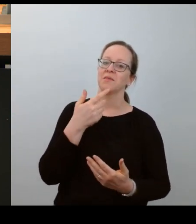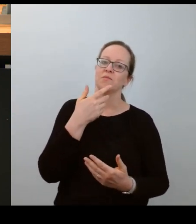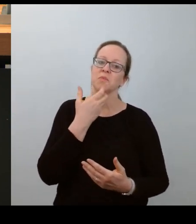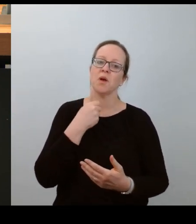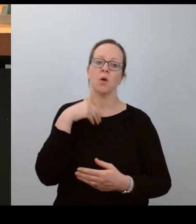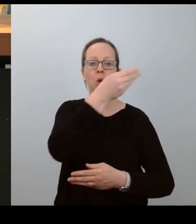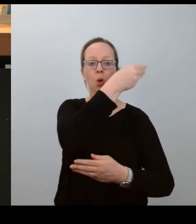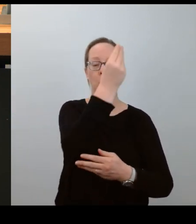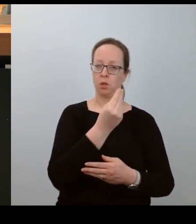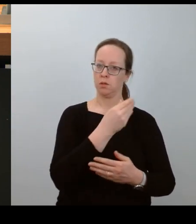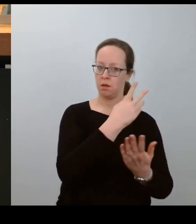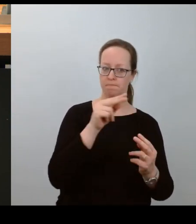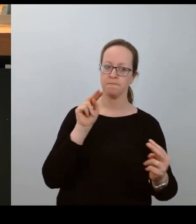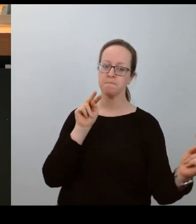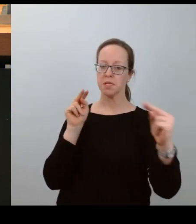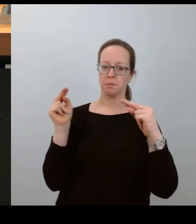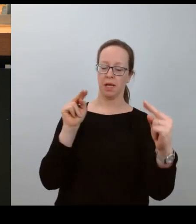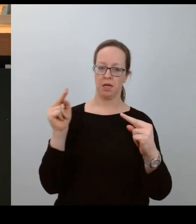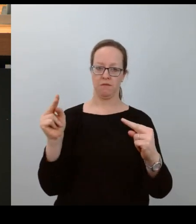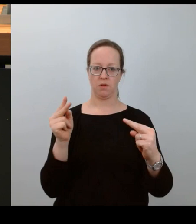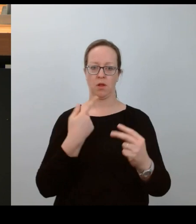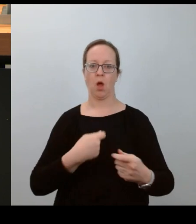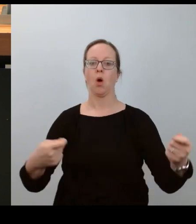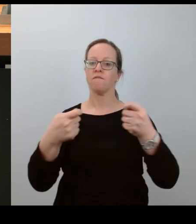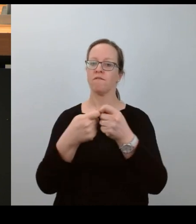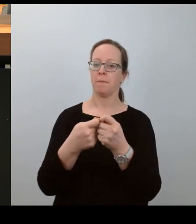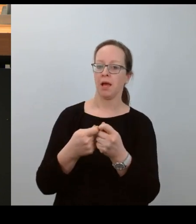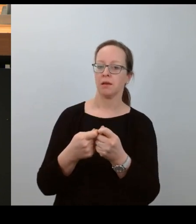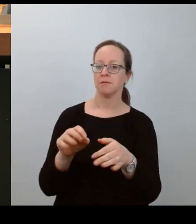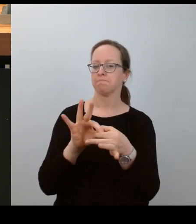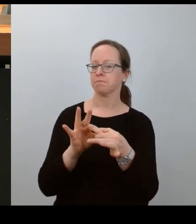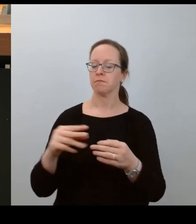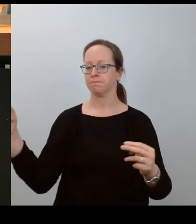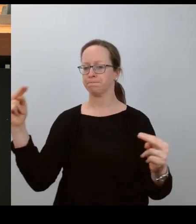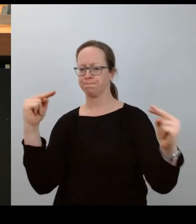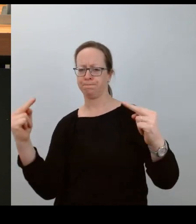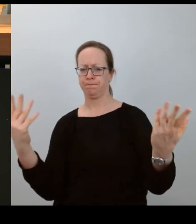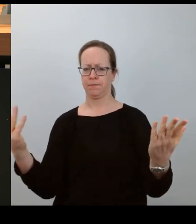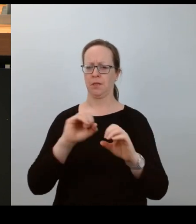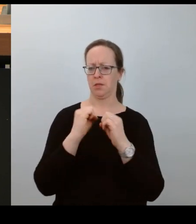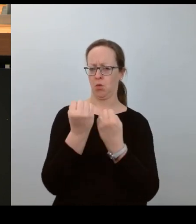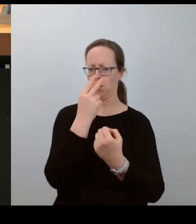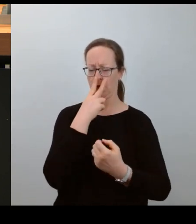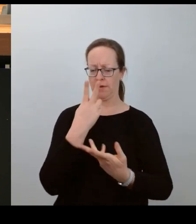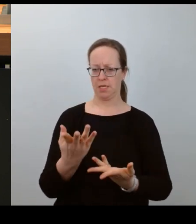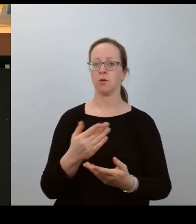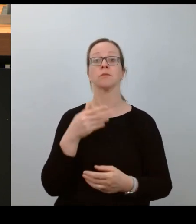ungelösten Probleme darstellt. Und der Hintergrund war diese Gründung der Kulturraum GmbH, die als Trägerin des